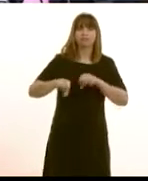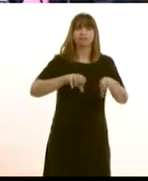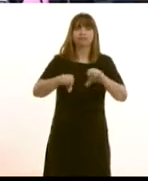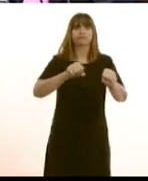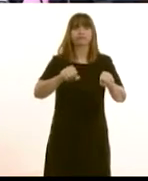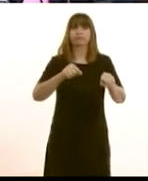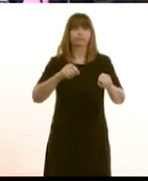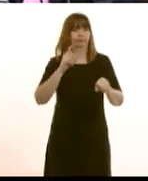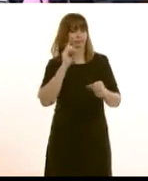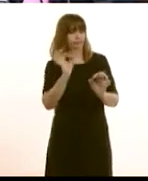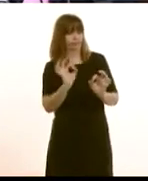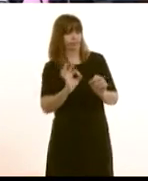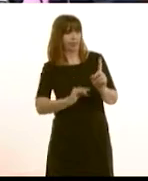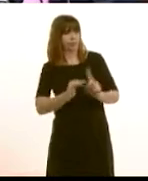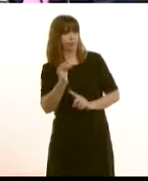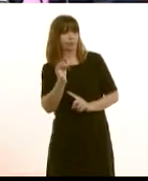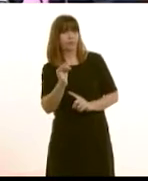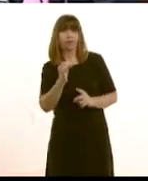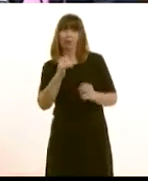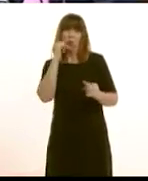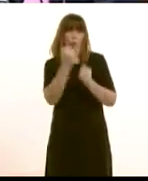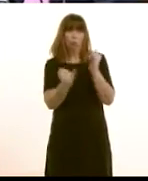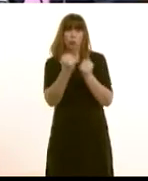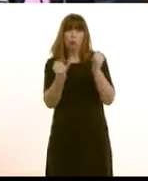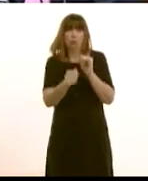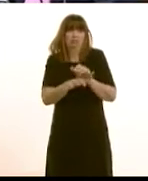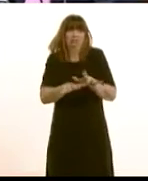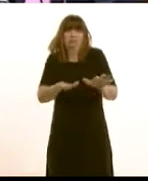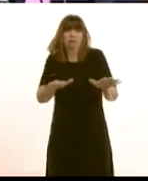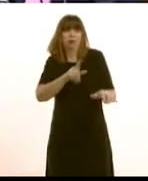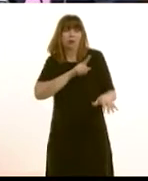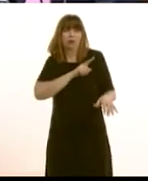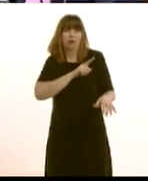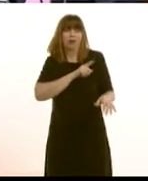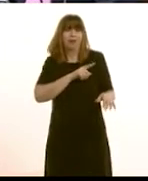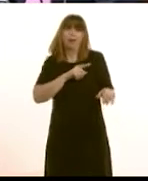waeth, achos y ffordd y cafodd y difa ei wneud. Felly, maeír rhaglen frechu wedi cymryd lle,